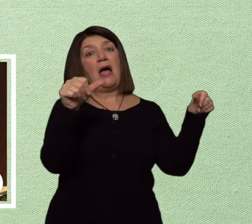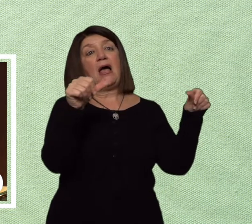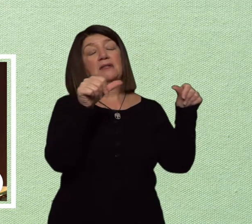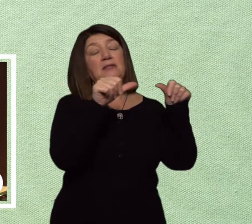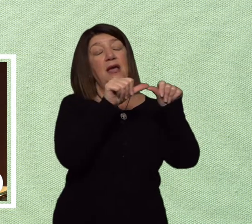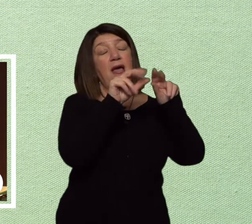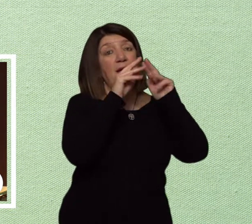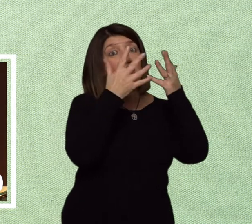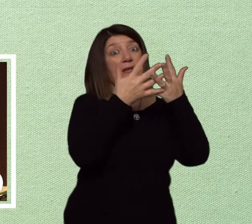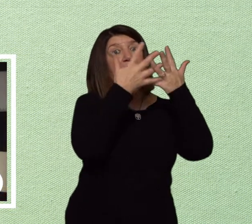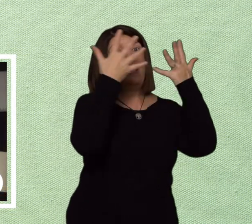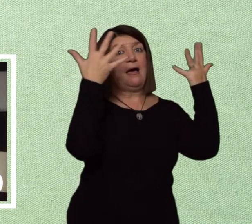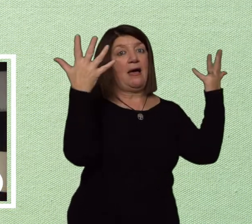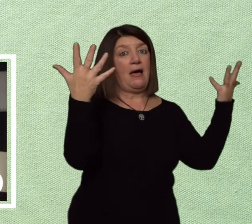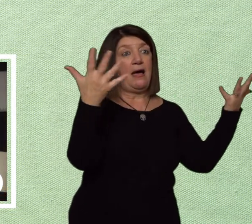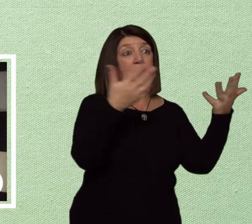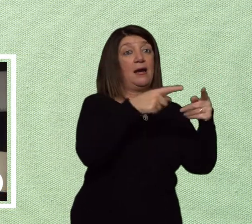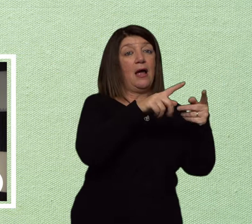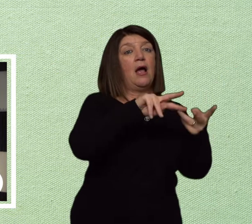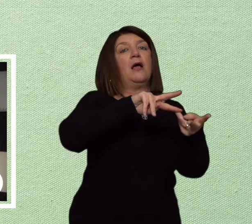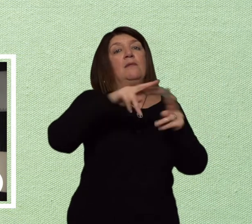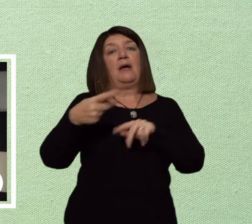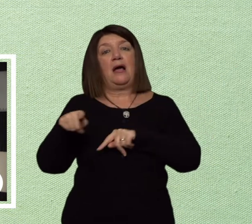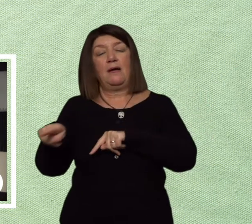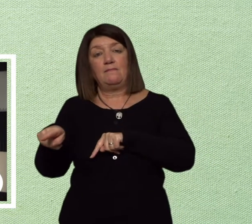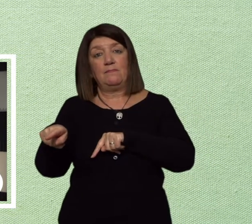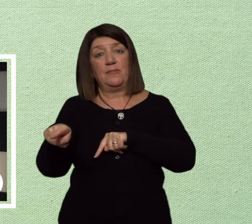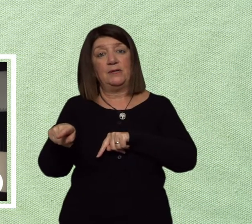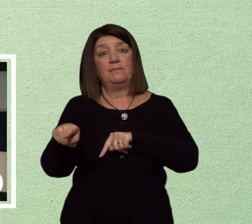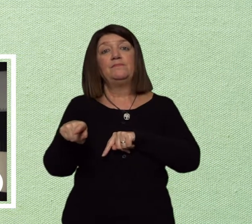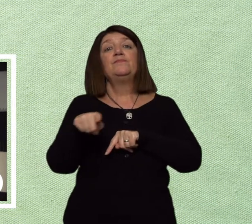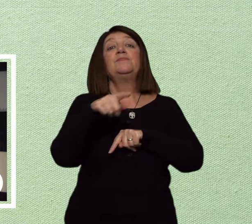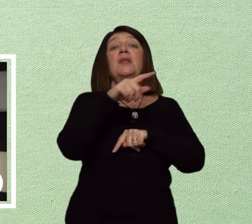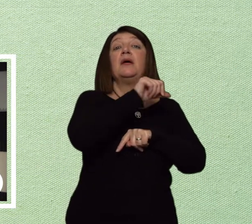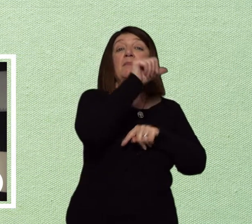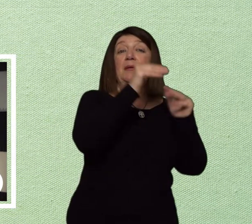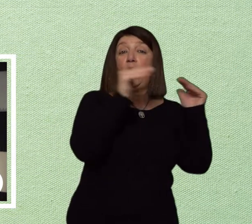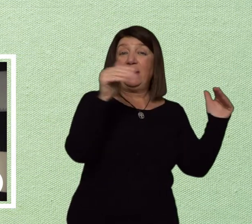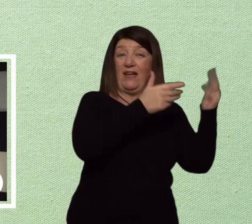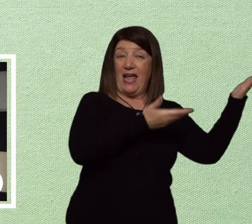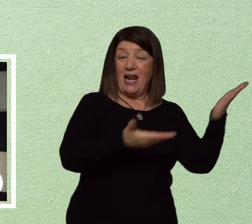Ci può essere appunto modo di rilevare tutta una serie di bisogni che poi allora diventano di